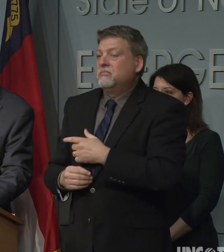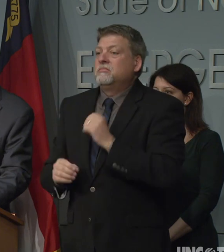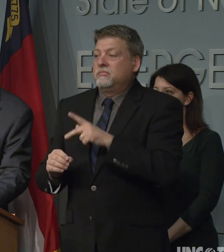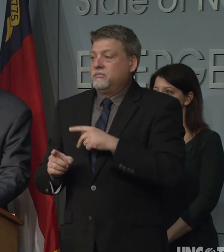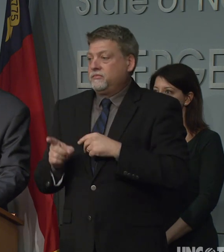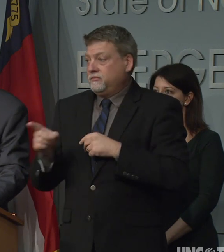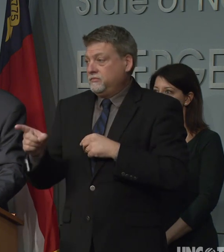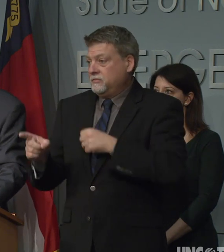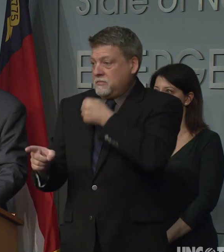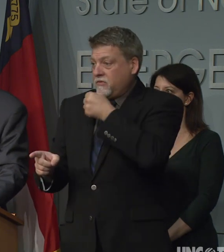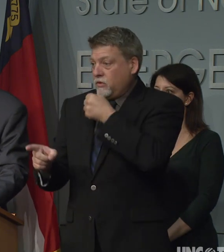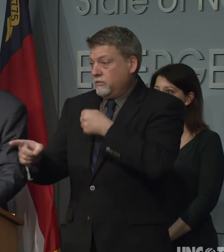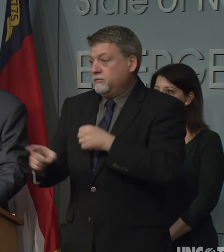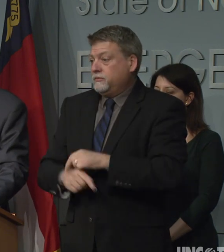co.